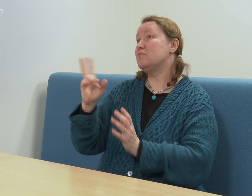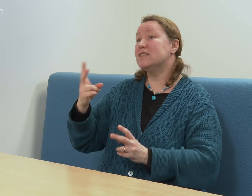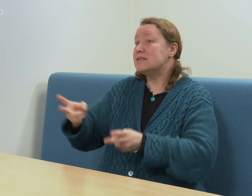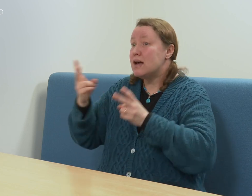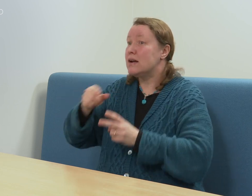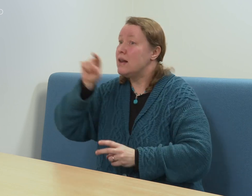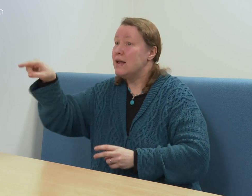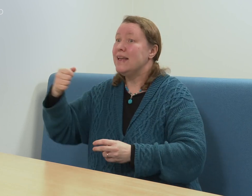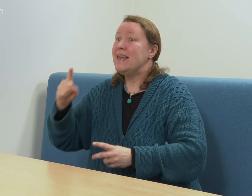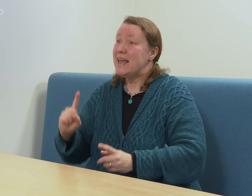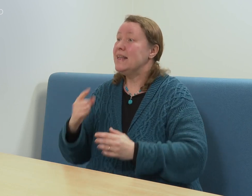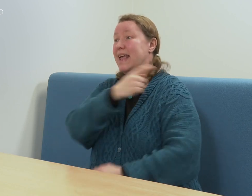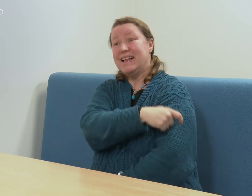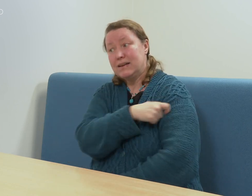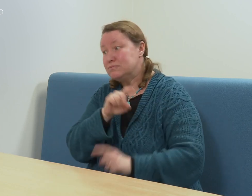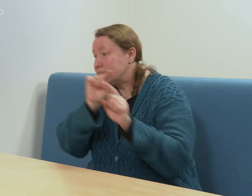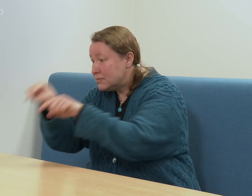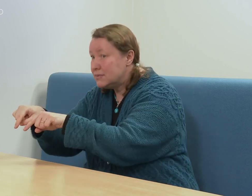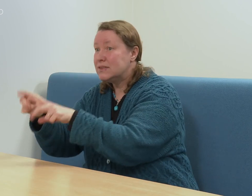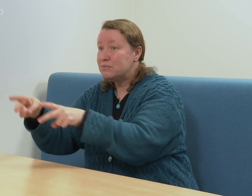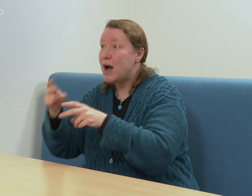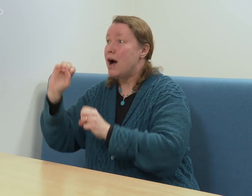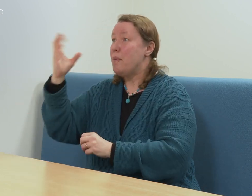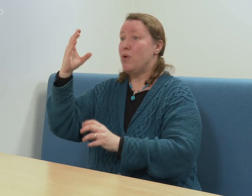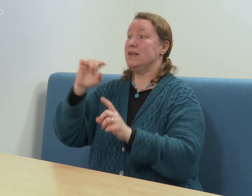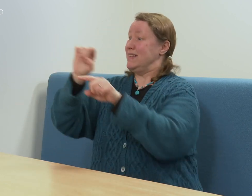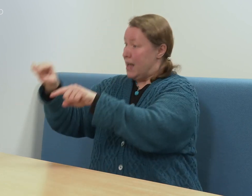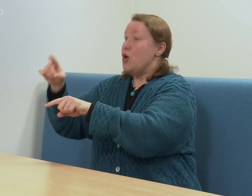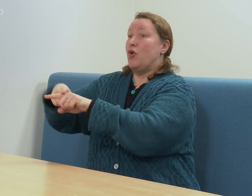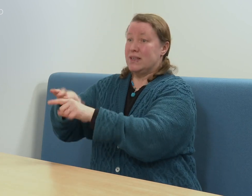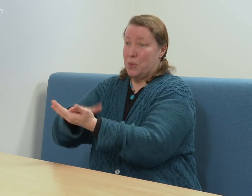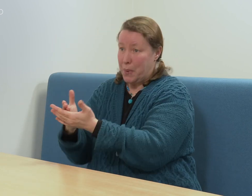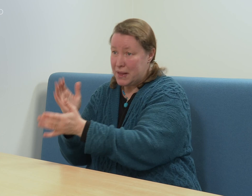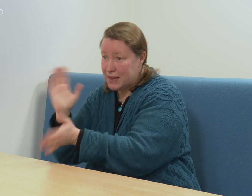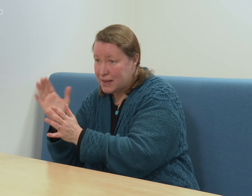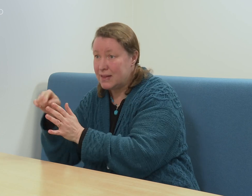Voisiko tulkkauspalvelua hyödyntää, jos joutuu sairaalaan?